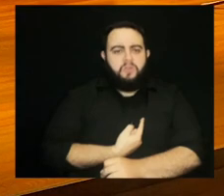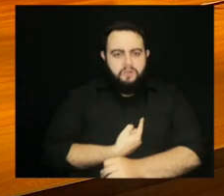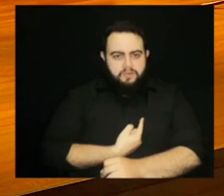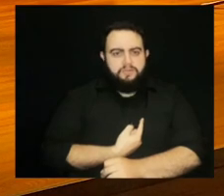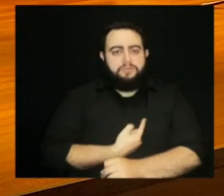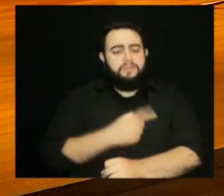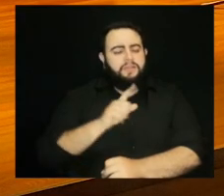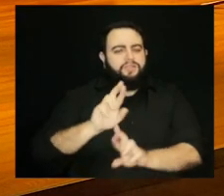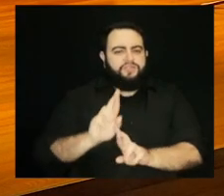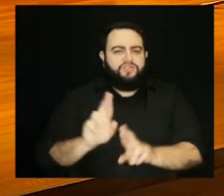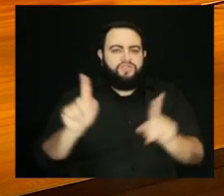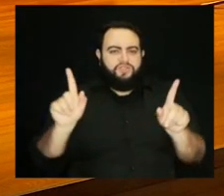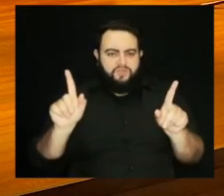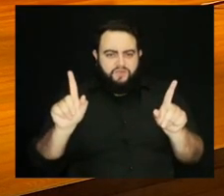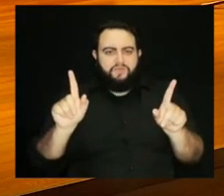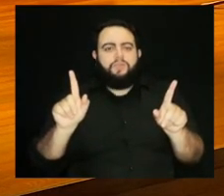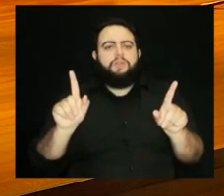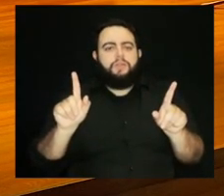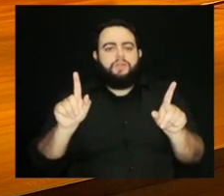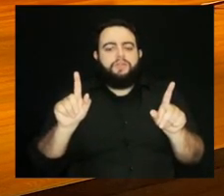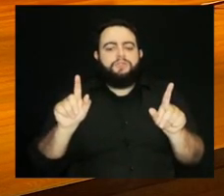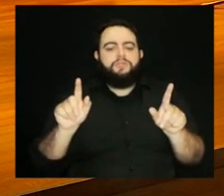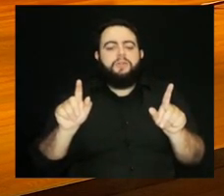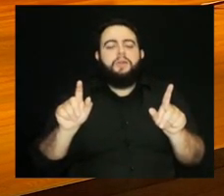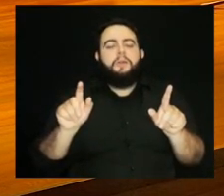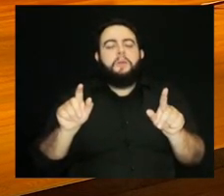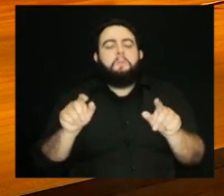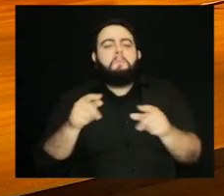diferentes do pouquíssimo de música indígena que eu conhecia até então, que é aquela coisa